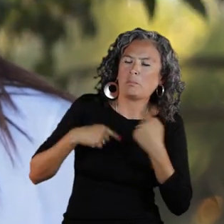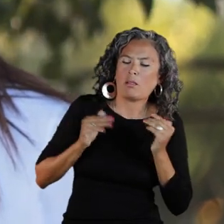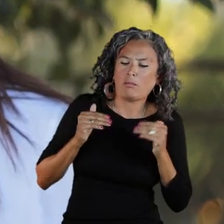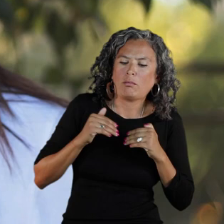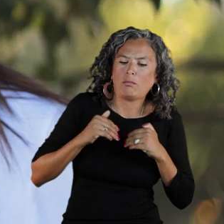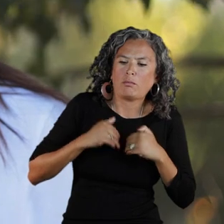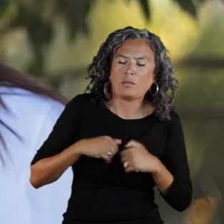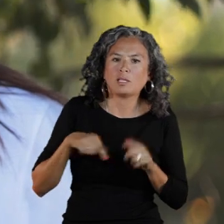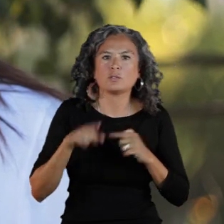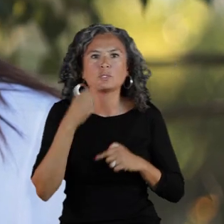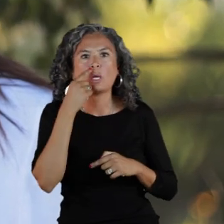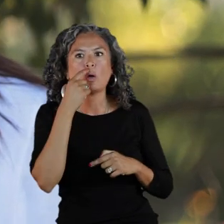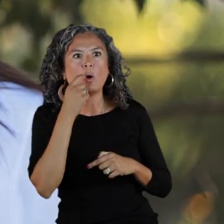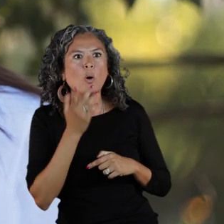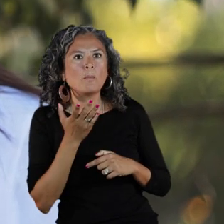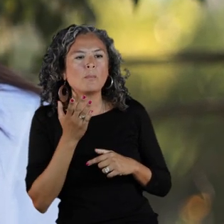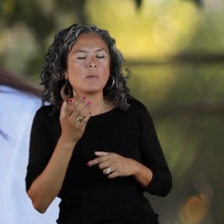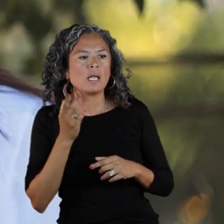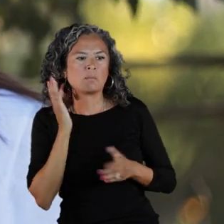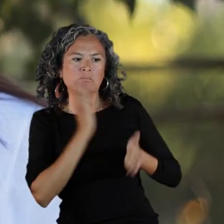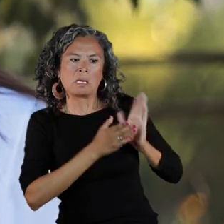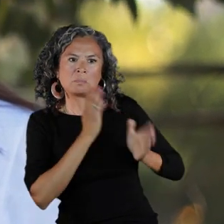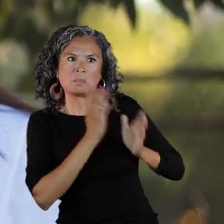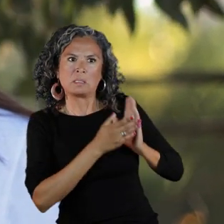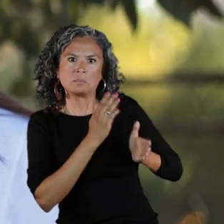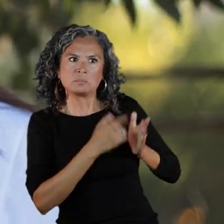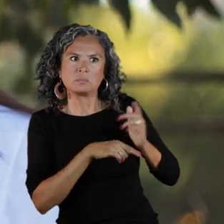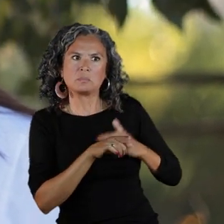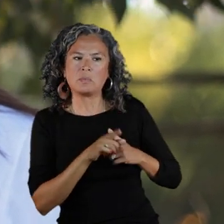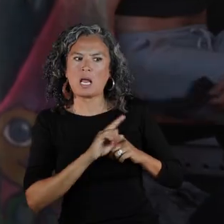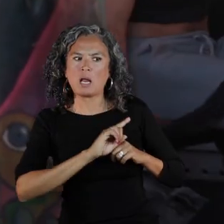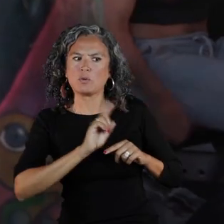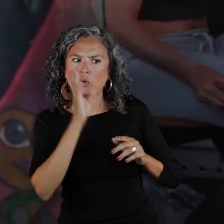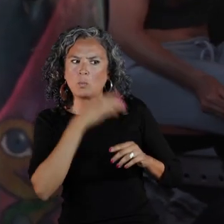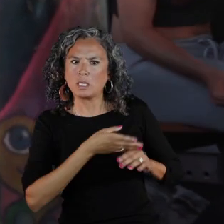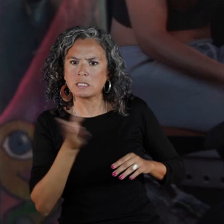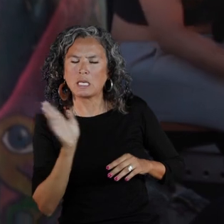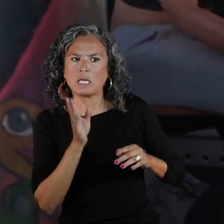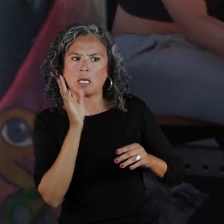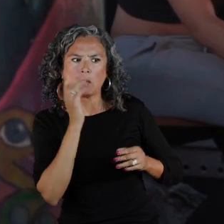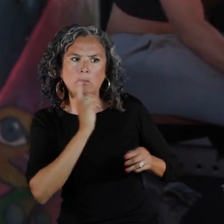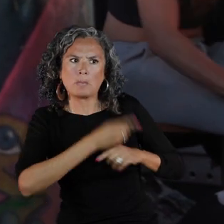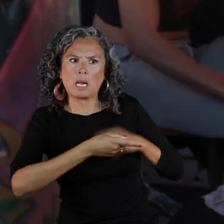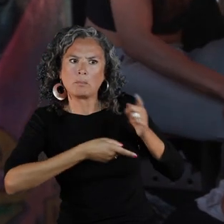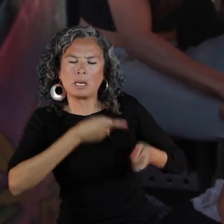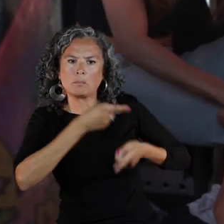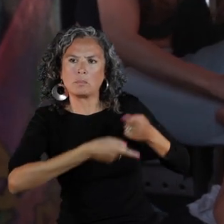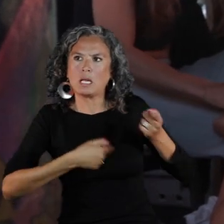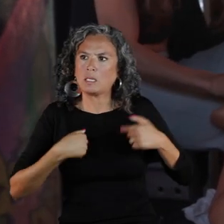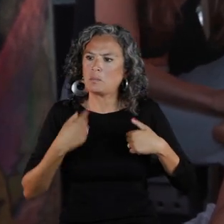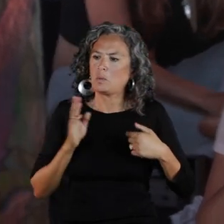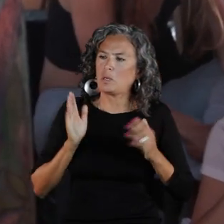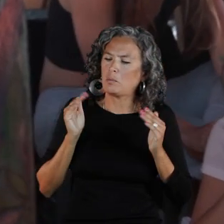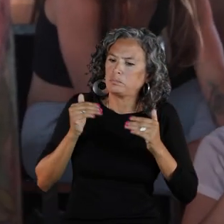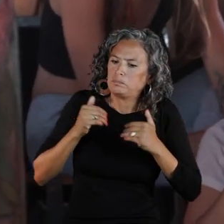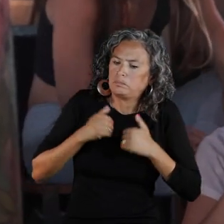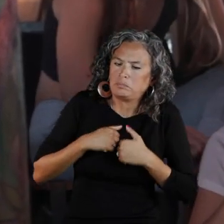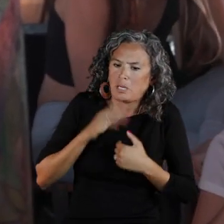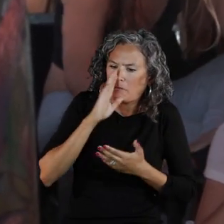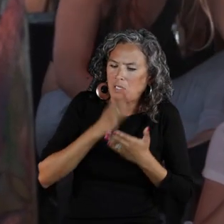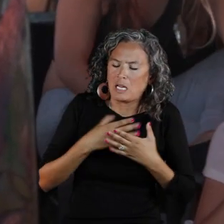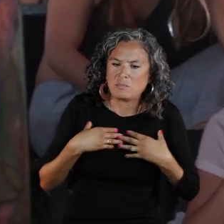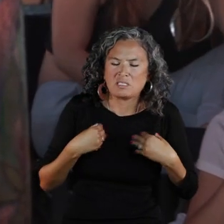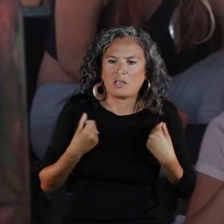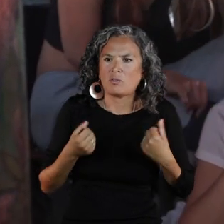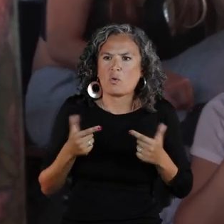Todo eso que la va sacando de su círculo social, la lleva a pensar que no merece o